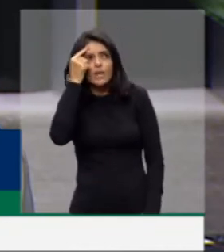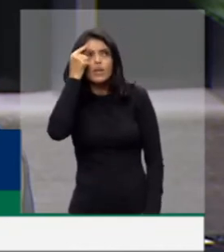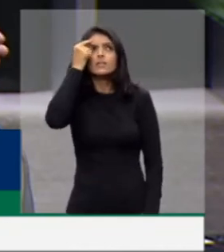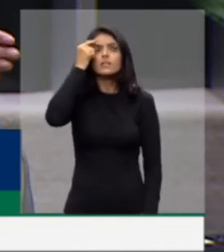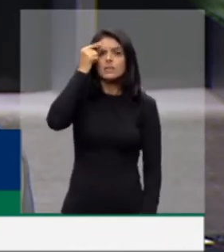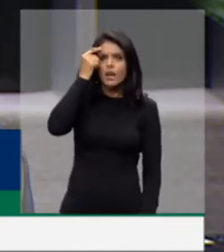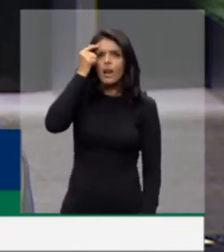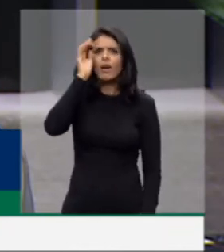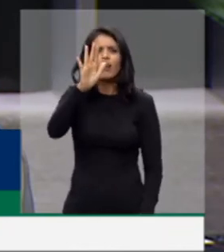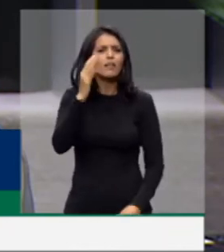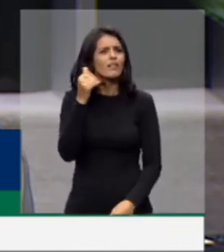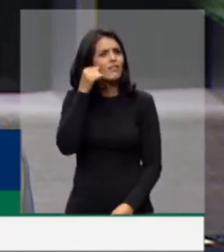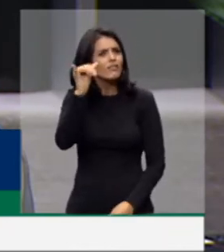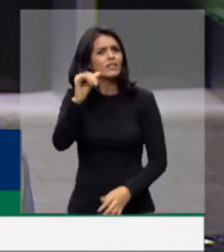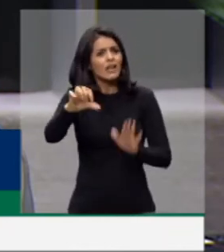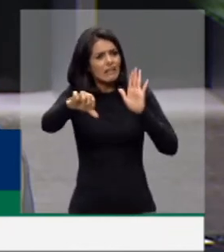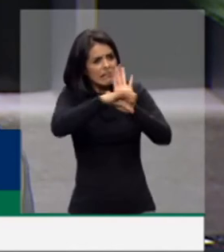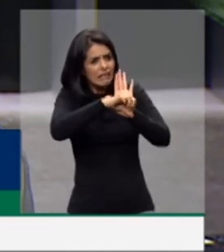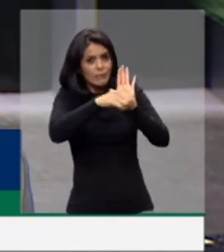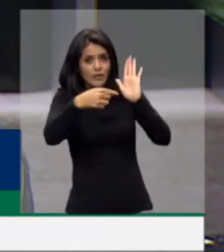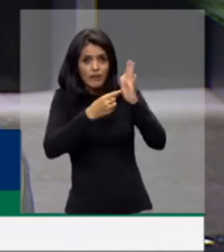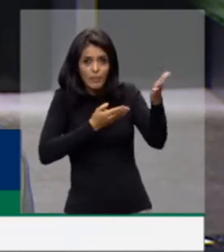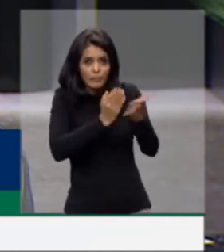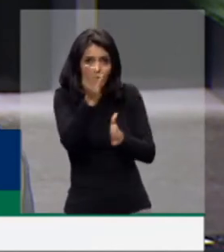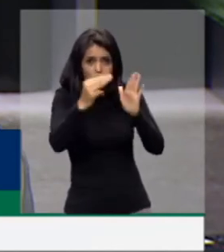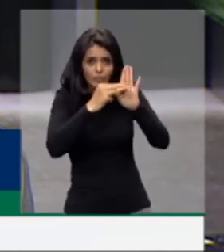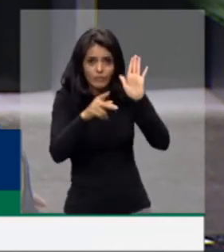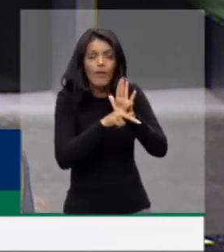FEITA É ISSO QUE NÓS ESTAMOS VOTANDO AQUI QUERO MAIS UMA VEZ CHAMAR A REPERCUSSÃO PARA